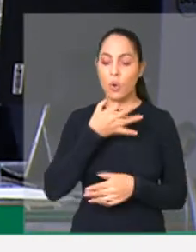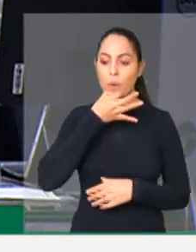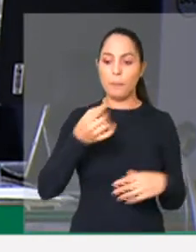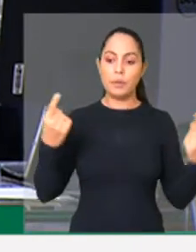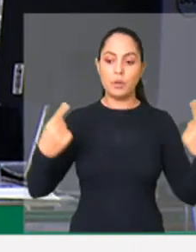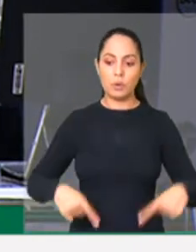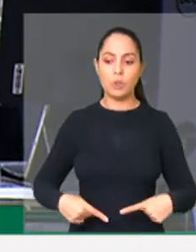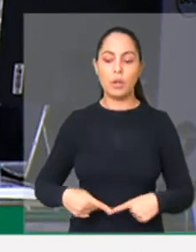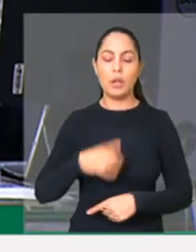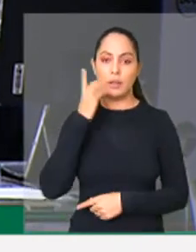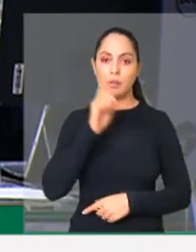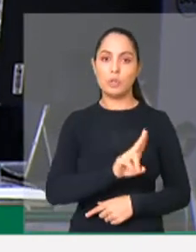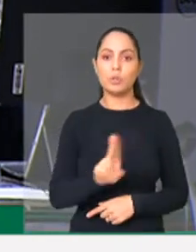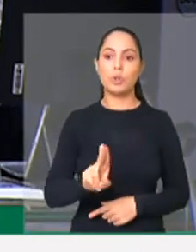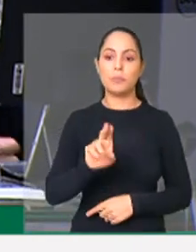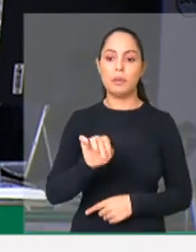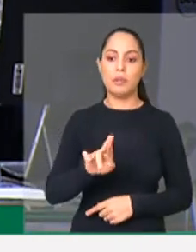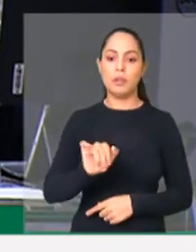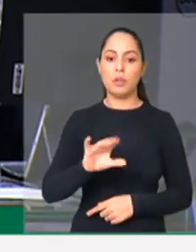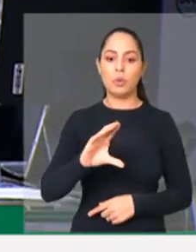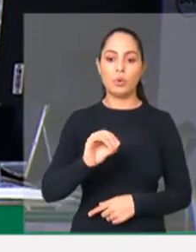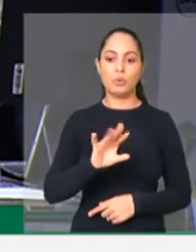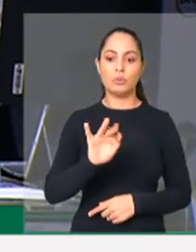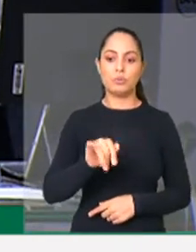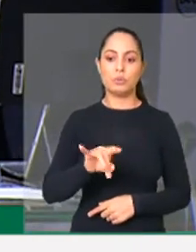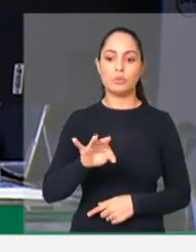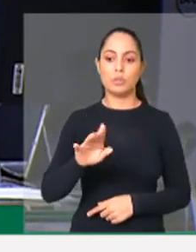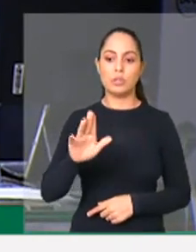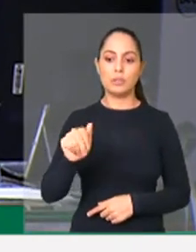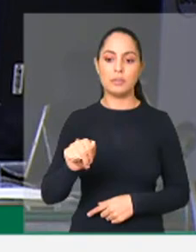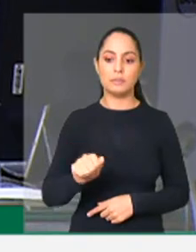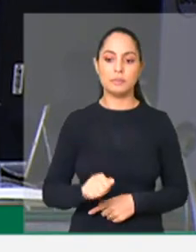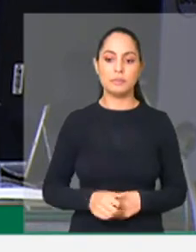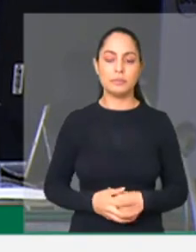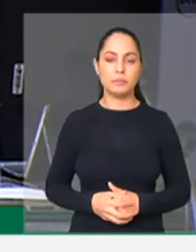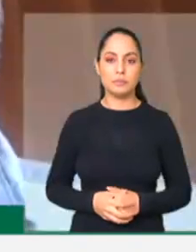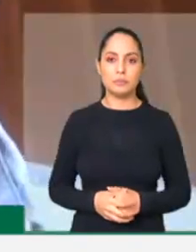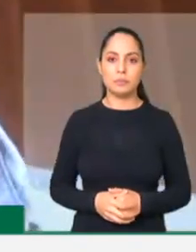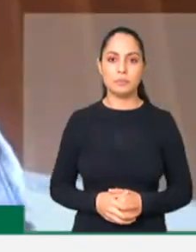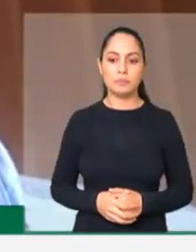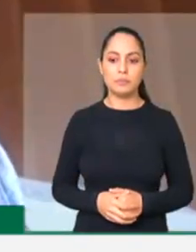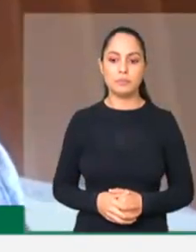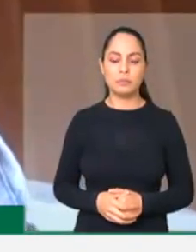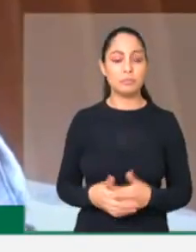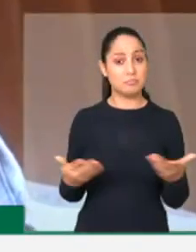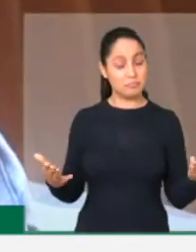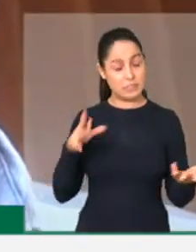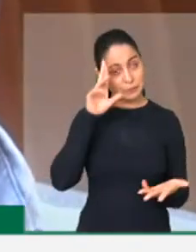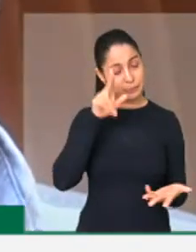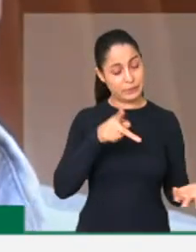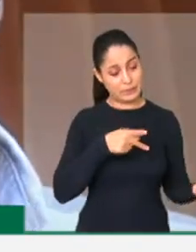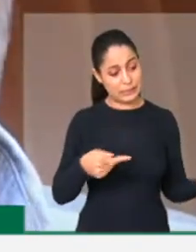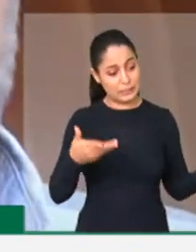DA OPOSIÇÃO NESTA MEDIDA PROVISÓRIA. A PRIMEIRA É QUE HAVIA UM DESCONTO NESSAS OPERAÇÕES DE RENEGOCIAÇÃO